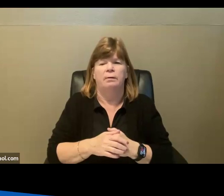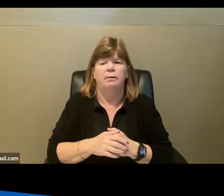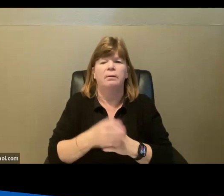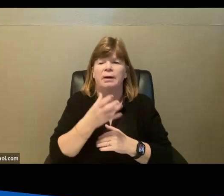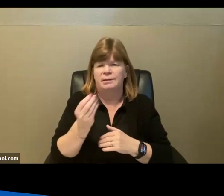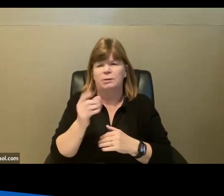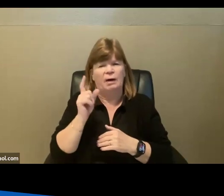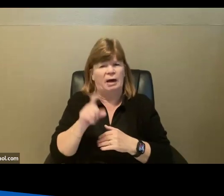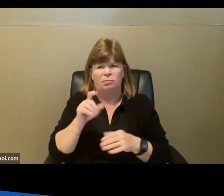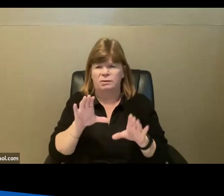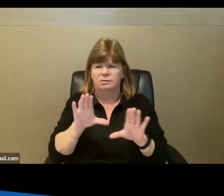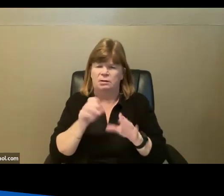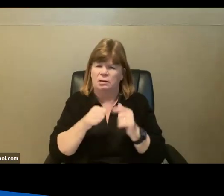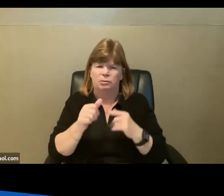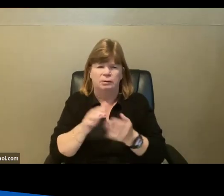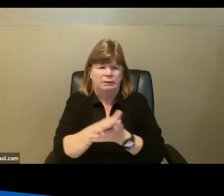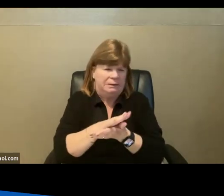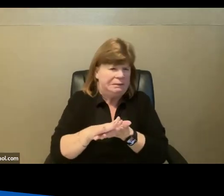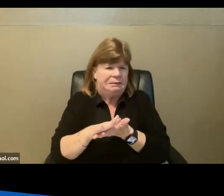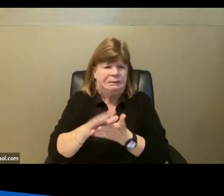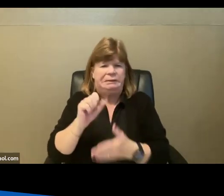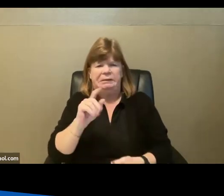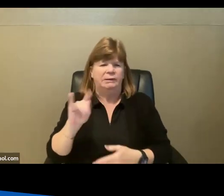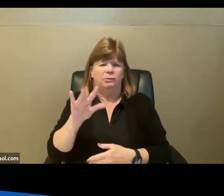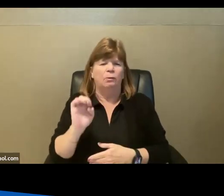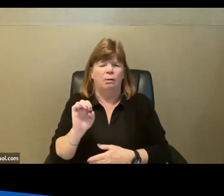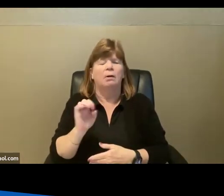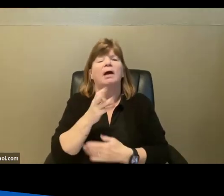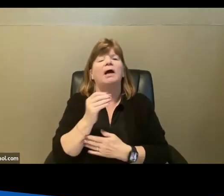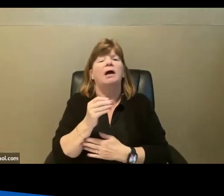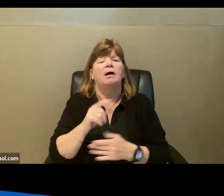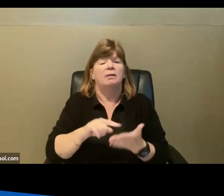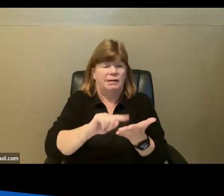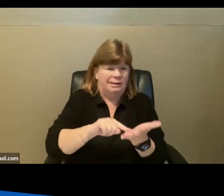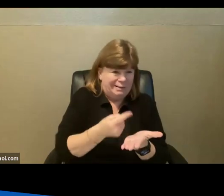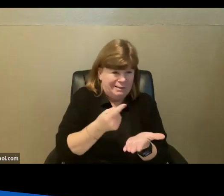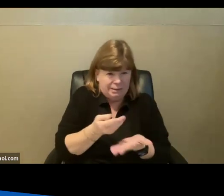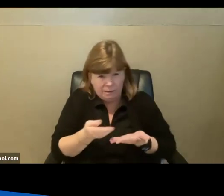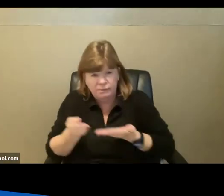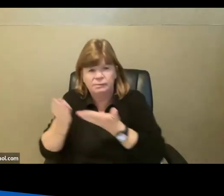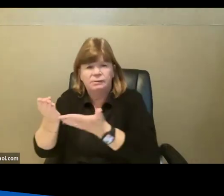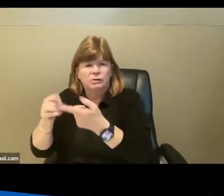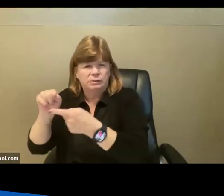Tendría que hacerse en una situación estéril. Luego lo llevarían a un laboratorio que obtendría el código